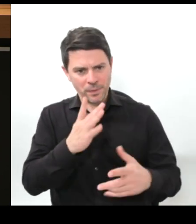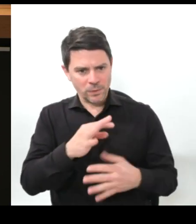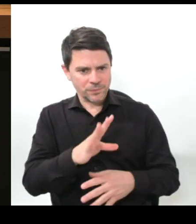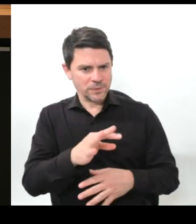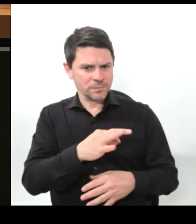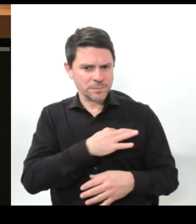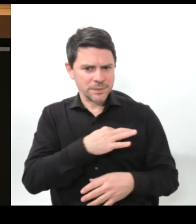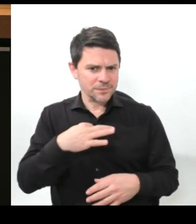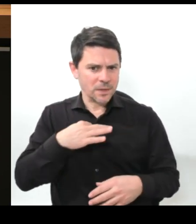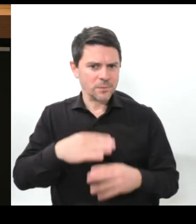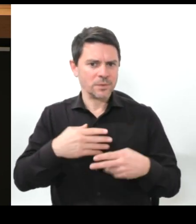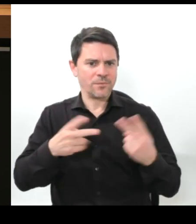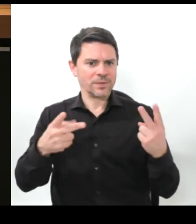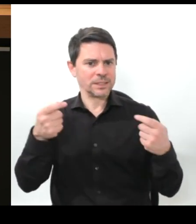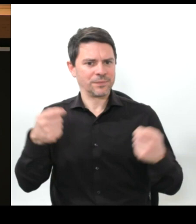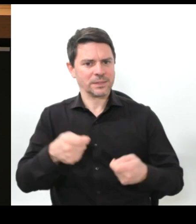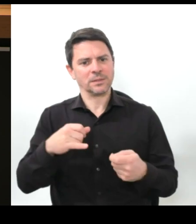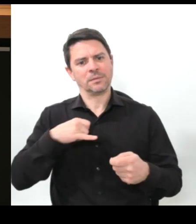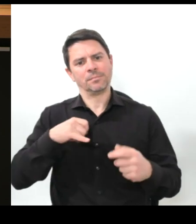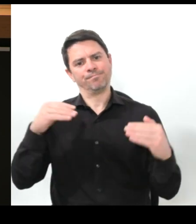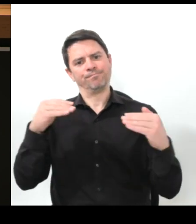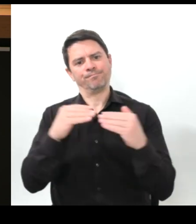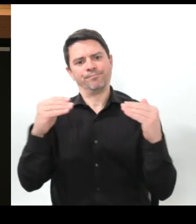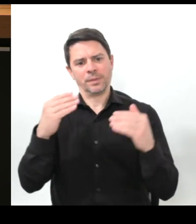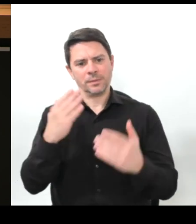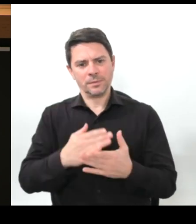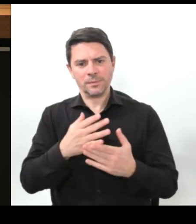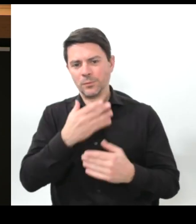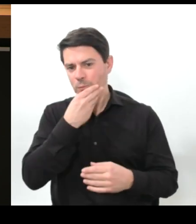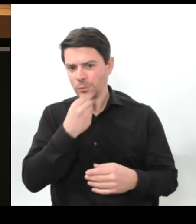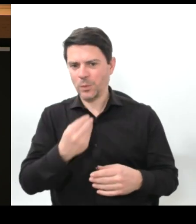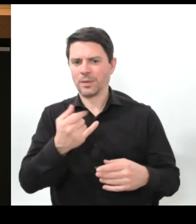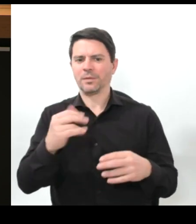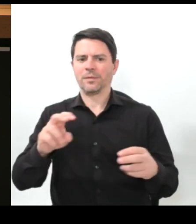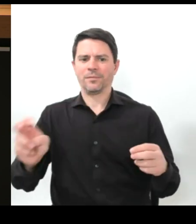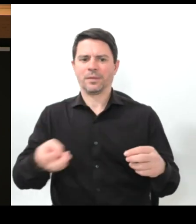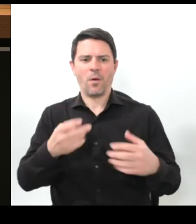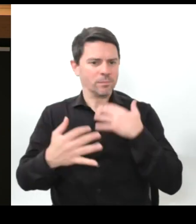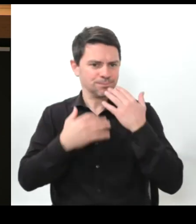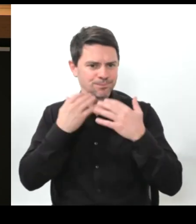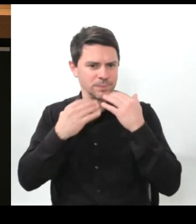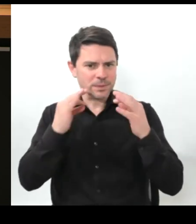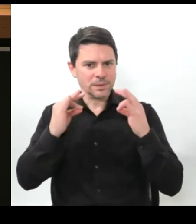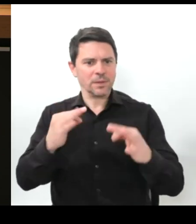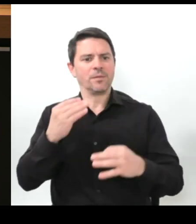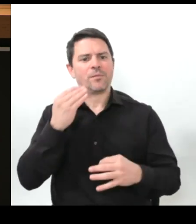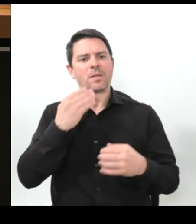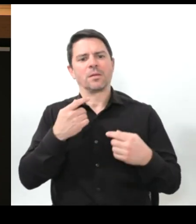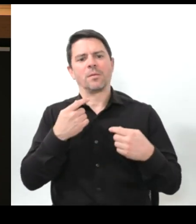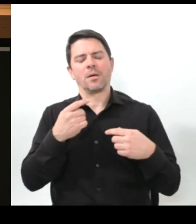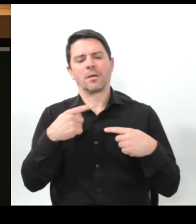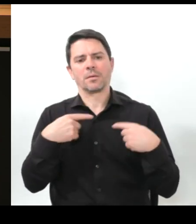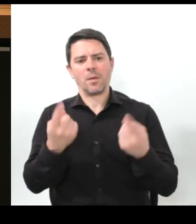kann ich mich des Eindrucks nicht erwehren, dass hier der Antrag mit heißer Nadel zusammengestrickt wurde, dem es leider am Substanz fehlt.